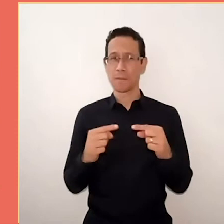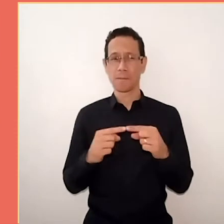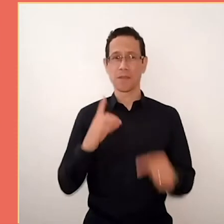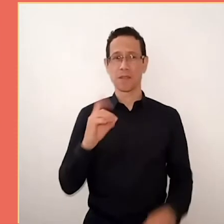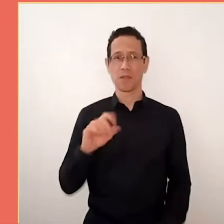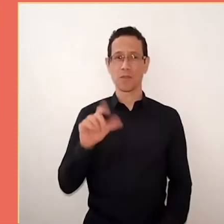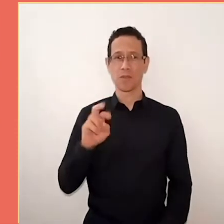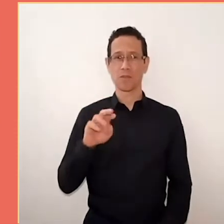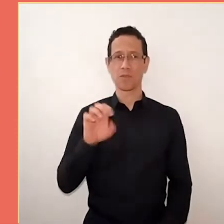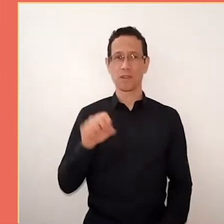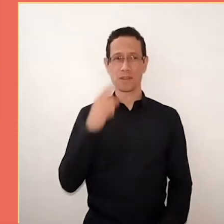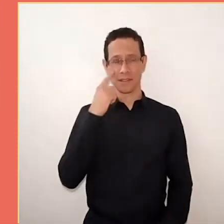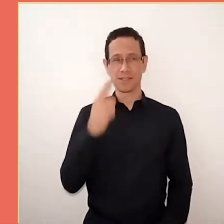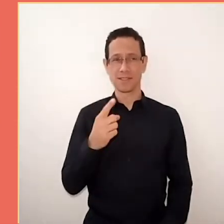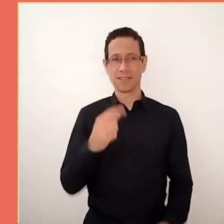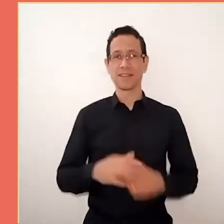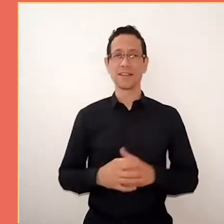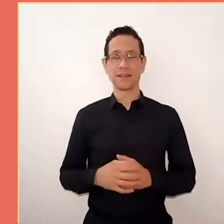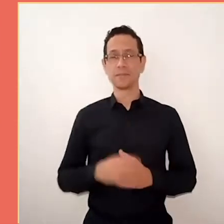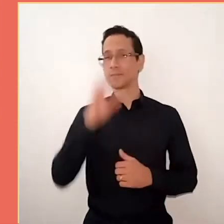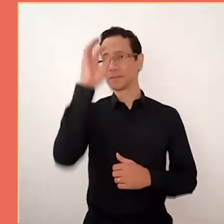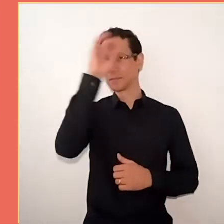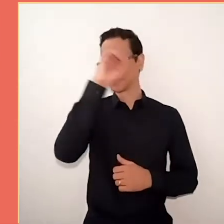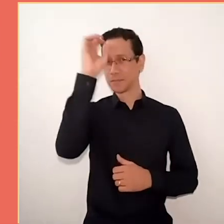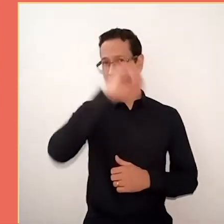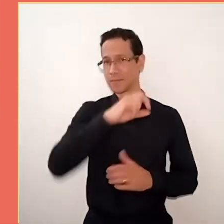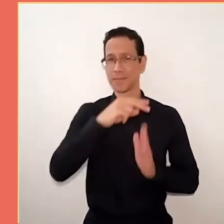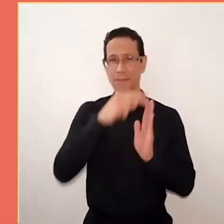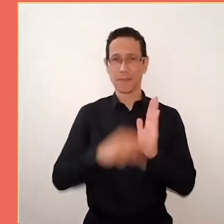Então, a gente aprende a ler a palavra para ler o mundo,